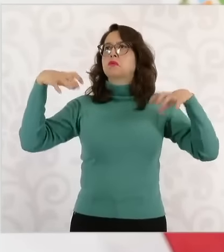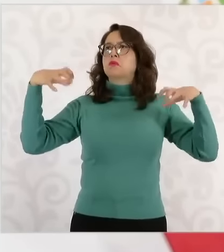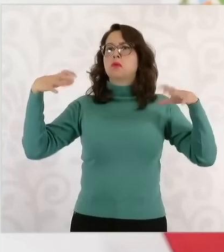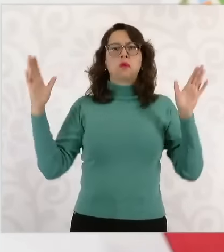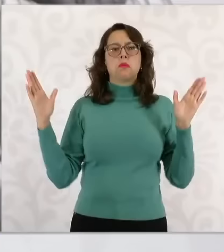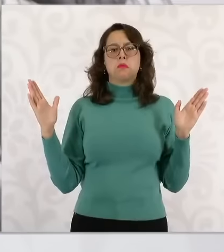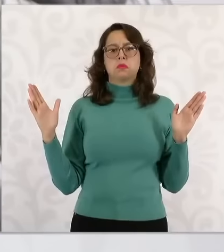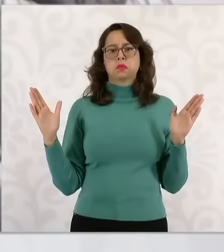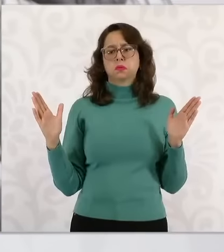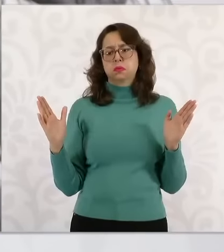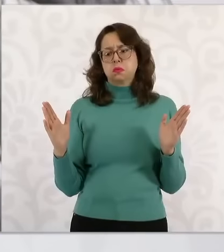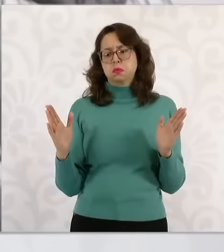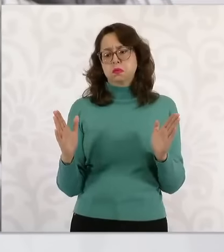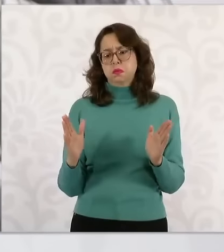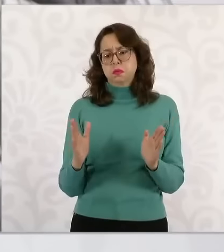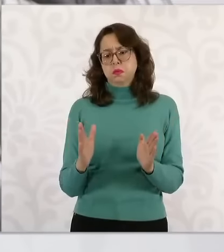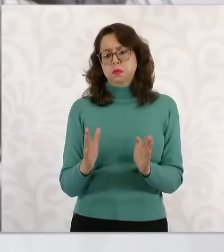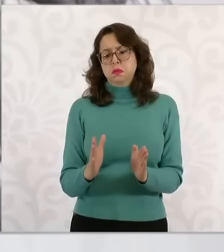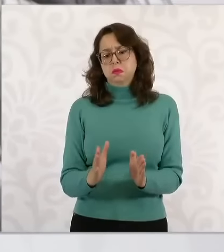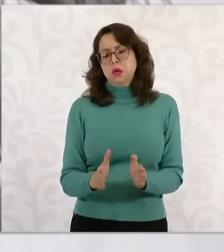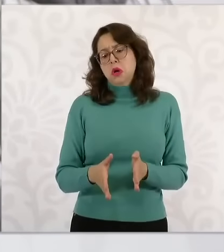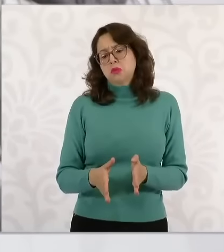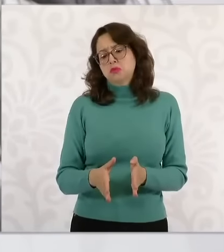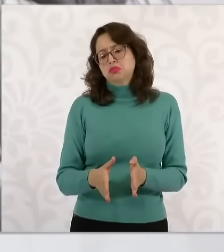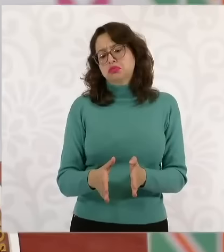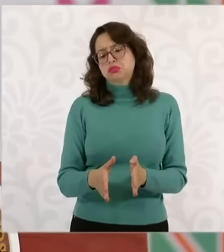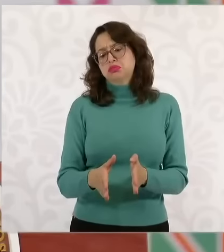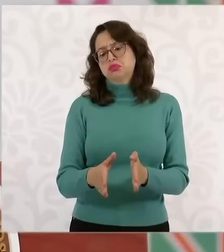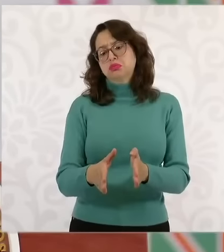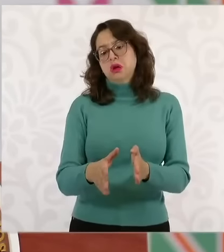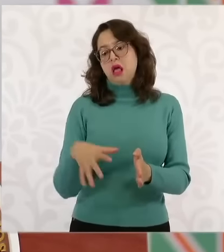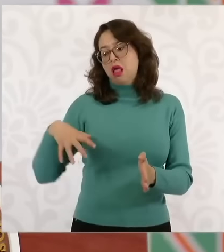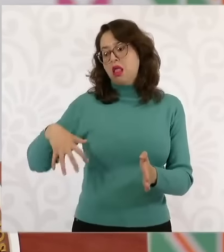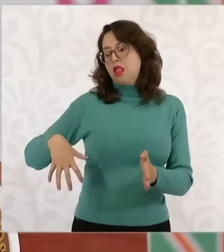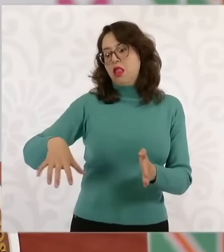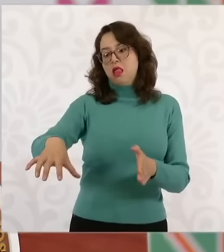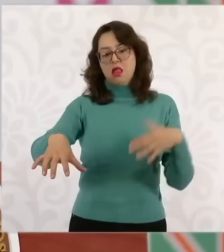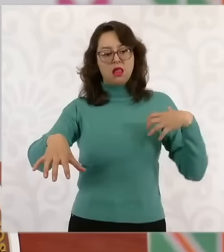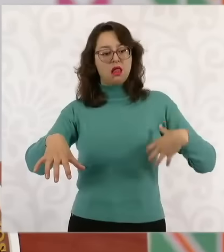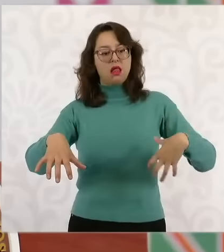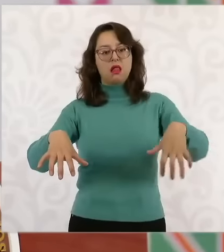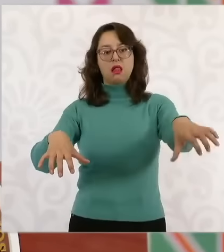de mucho tiempo. Entonces, hay que iniciar también un trabajo importante de solve de ríos, de bordos,